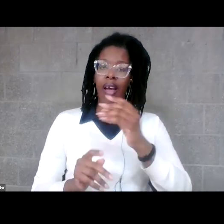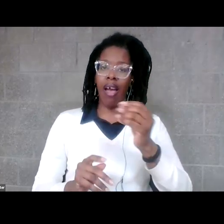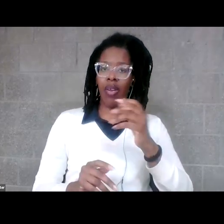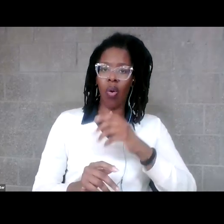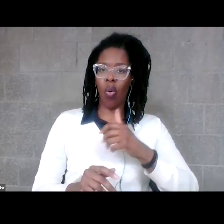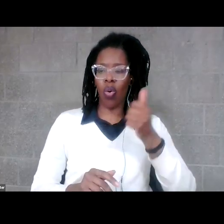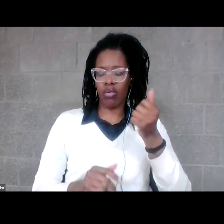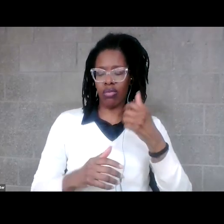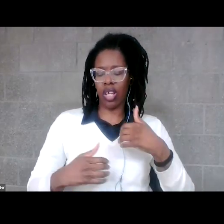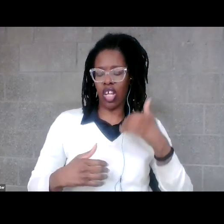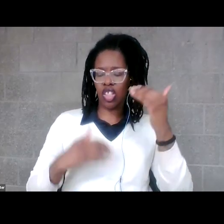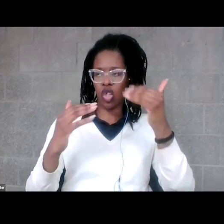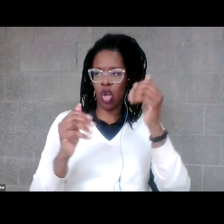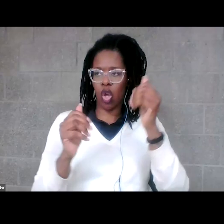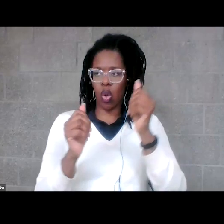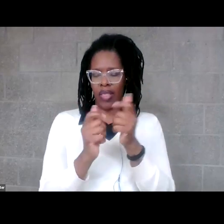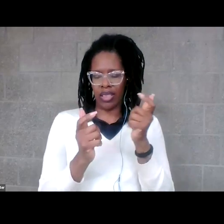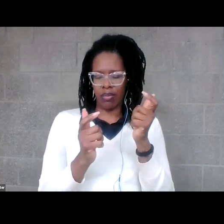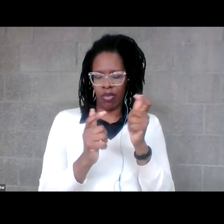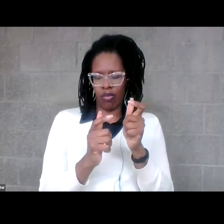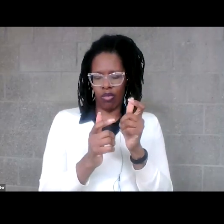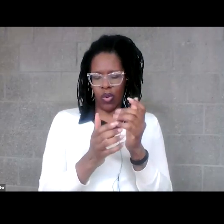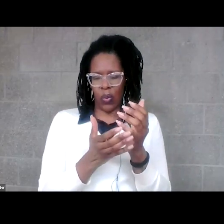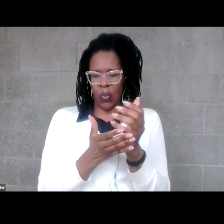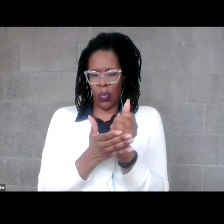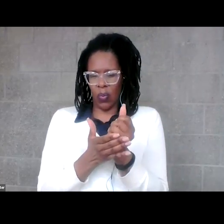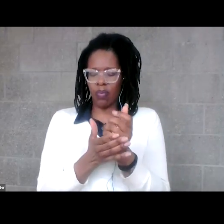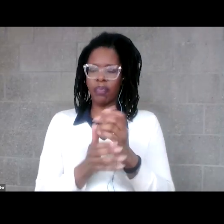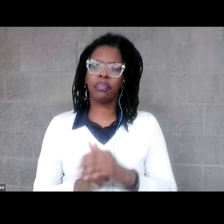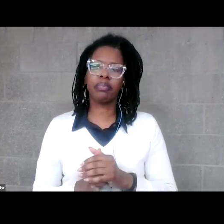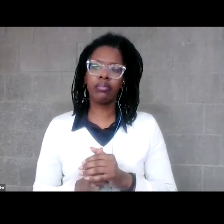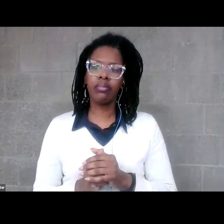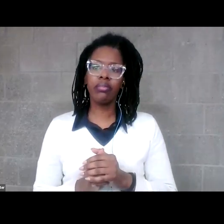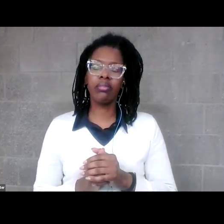o ningún ingreso y recursos. La expansión de iClaim tiene como objetivo establecer